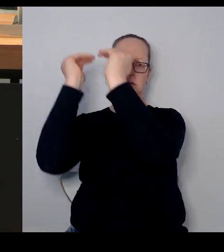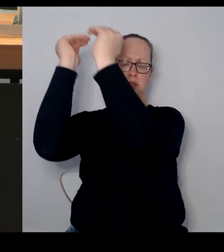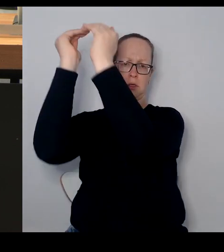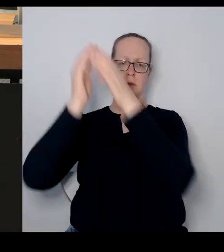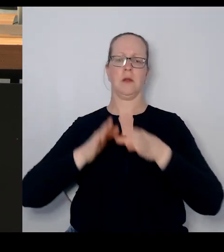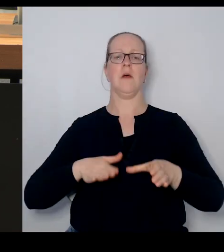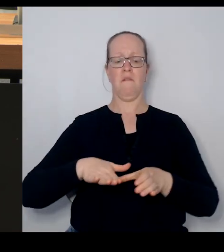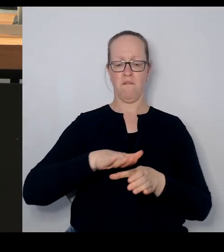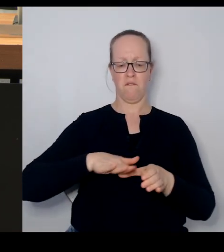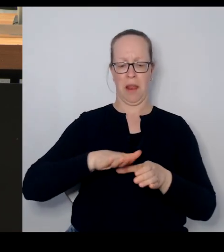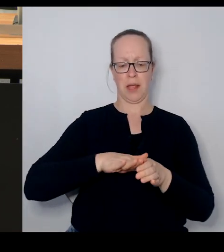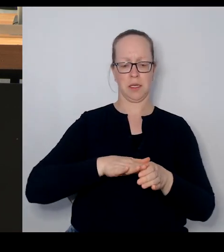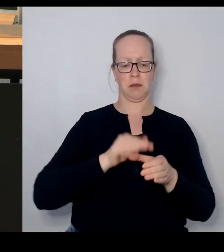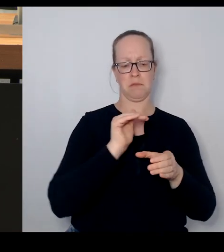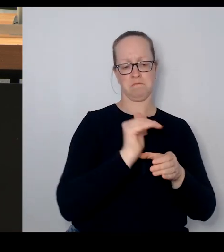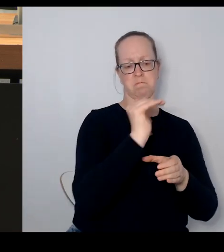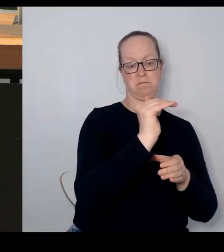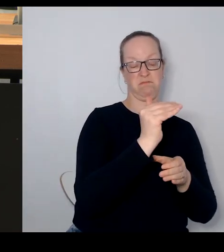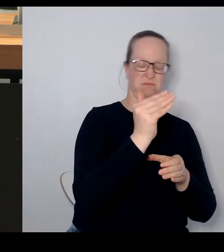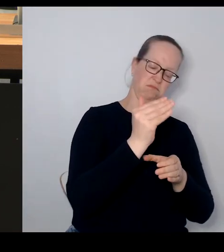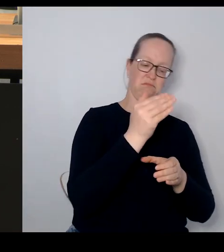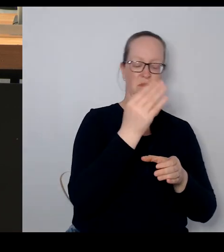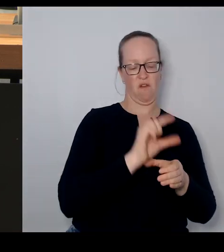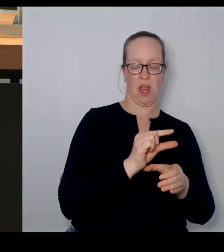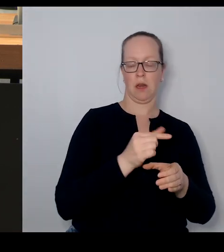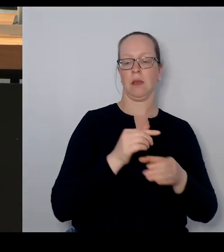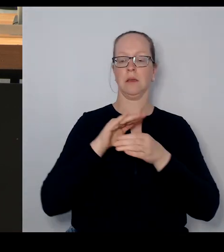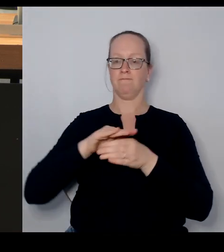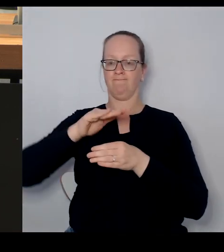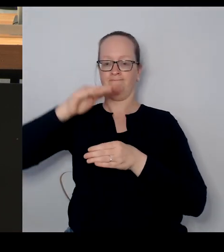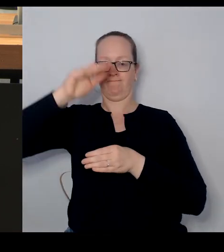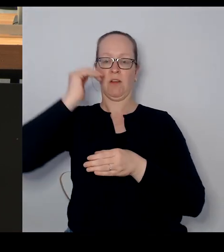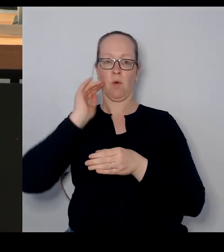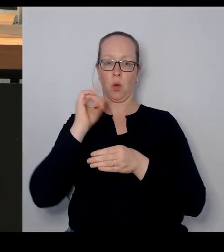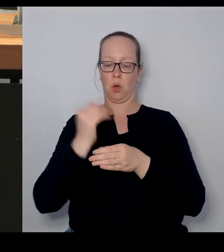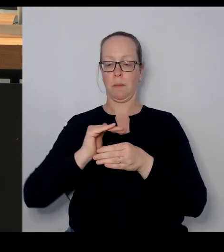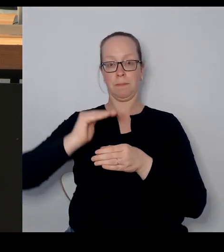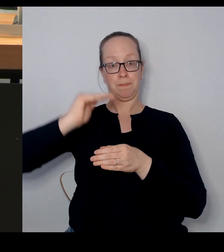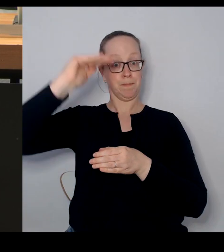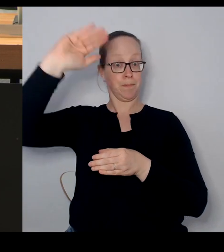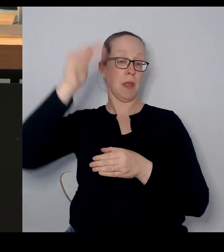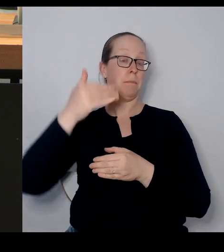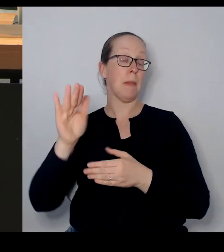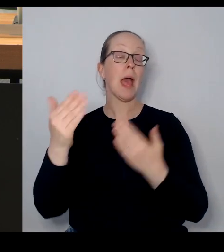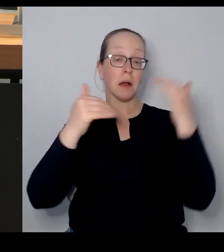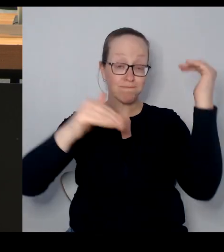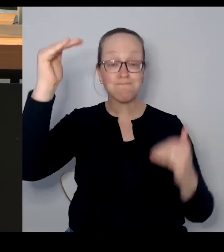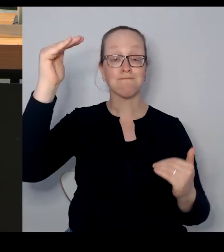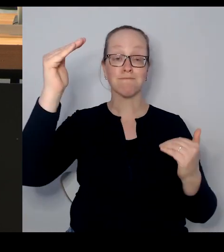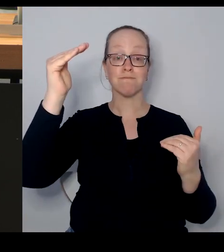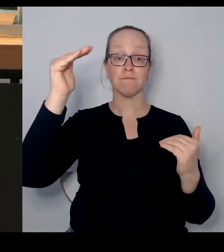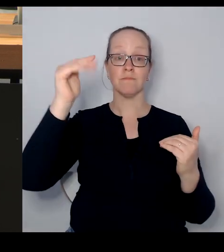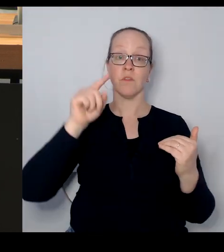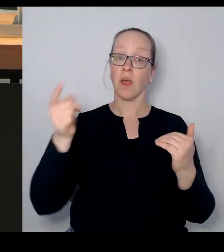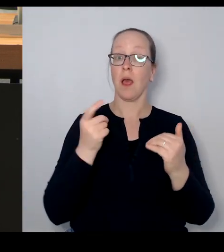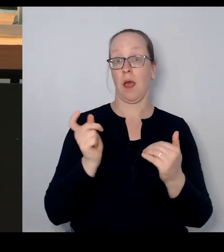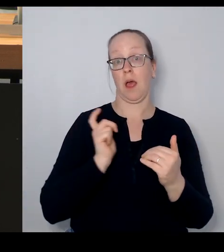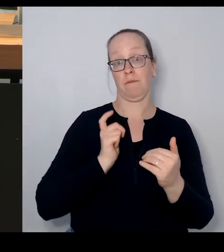dafür auch unsere Unterstützung anbieten. Dieser Antrag, den können Sie getrost vergessen. Meine Damen und Herren, lassen Sie uns in der Tagesordnung fortfahren.